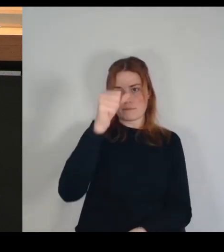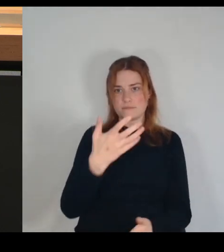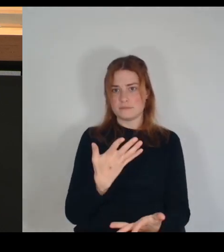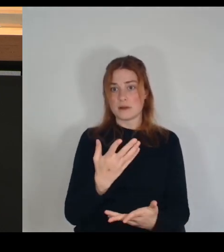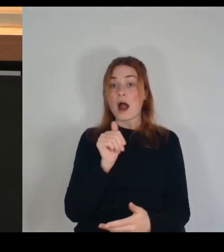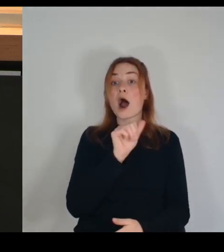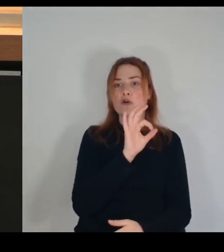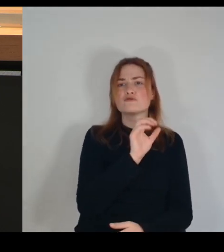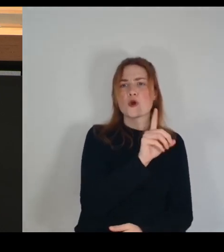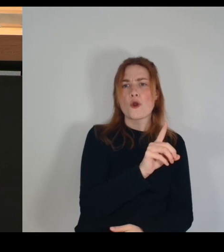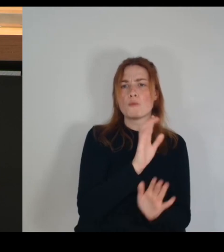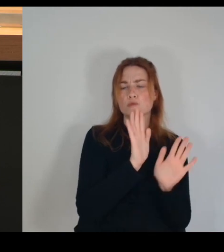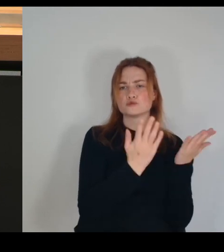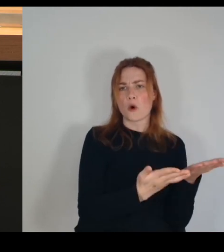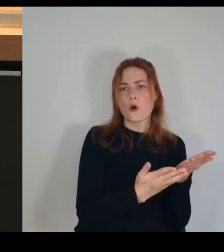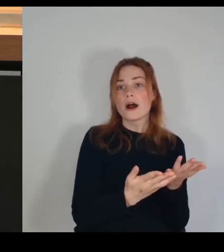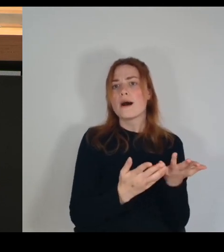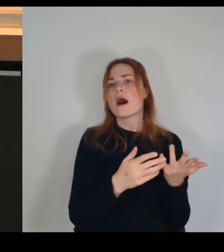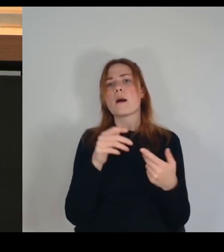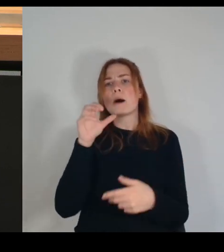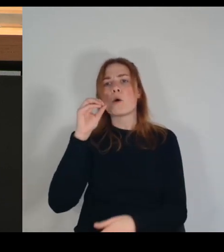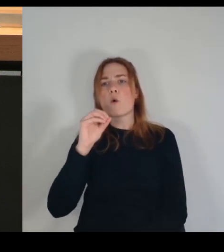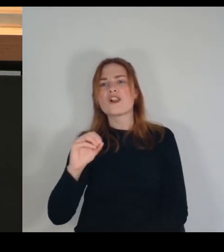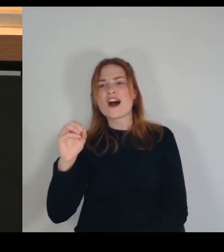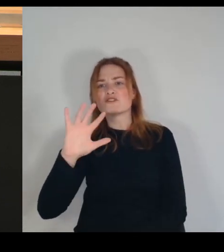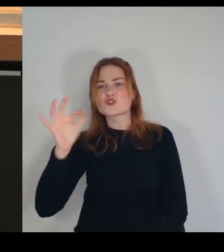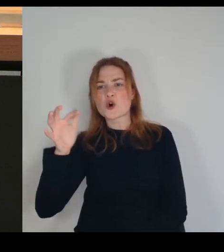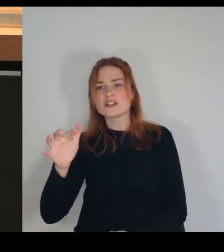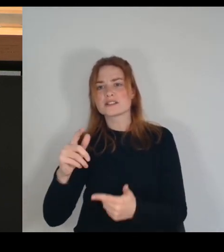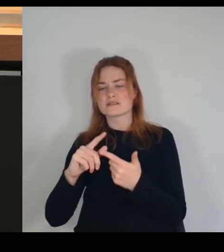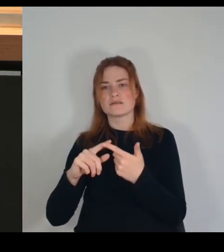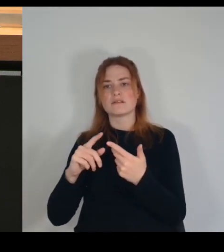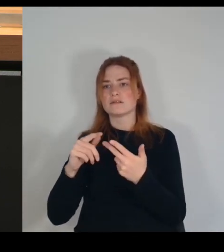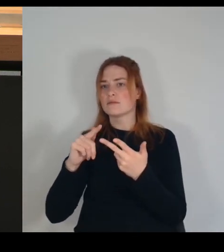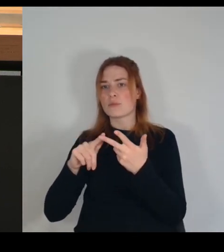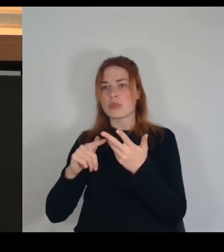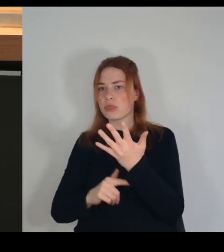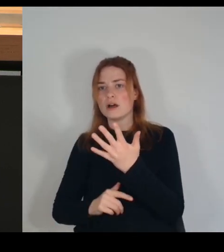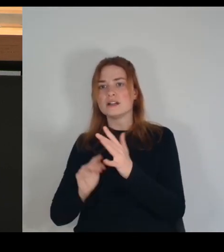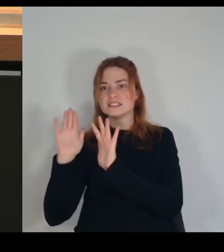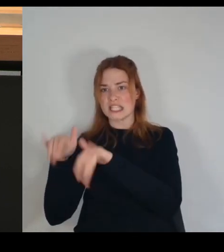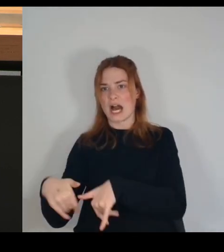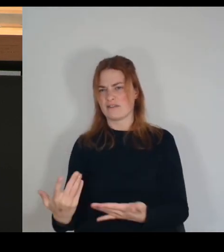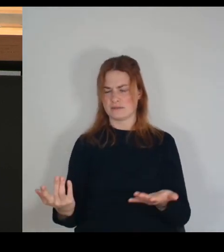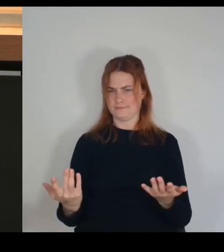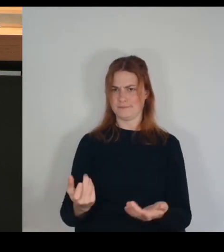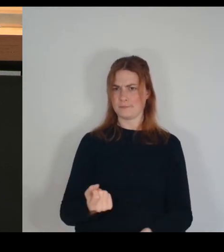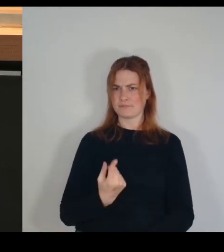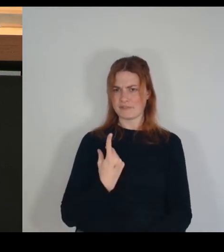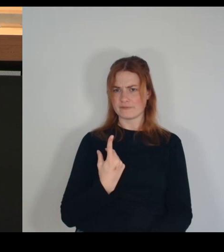Um es klar zu sagen Menschen, die ihre Papiere ins Meer oder in die Toilette werfen, um sich unkenntlich zu machen, haben etwas